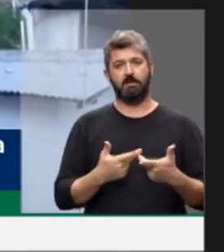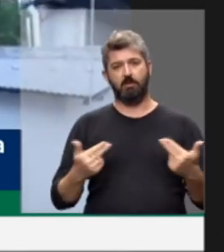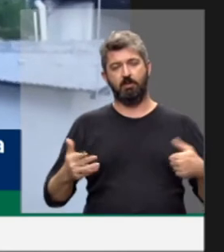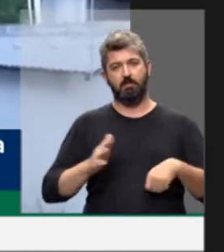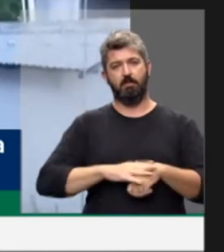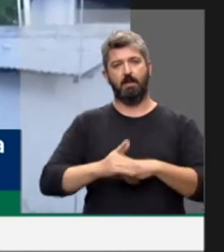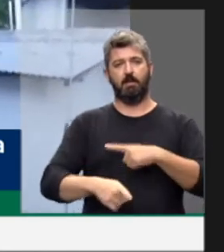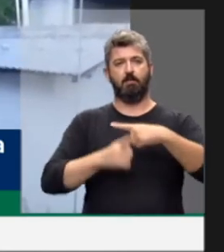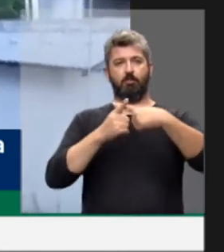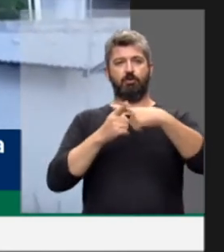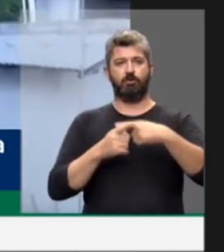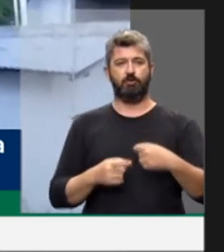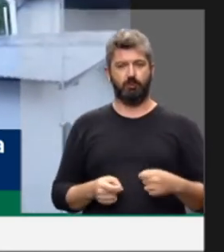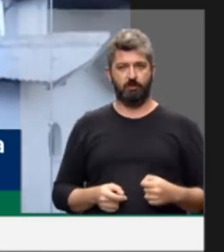ENERGIA MAIS LIMPA E RENOVÁ VEL. HOJE NÓS TEMOS QUE TER